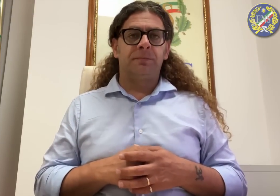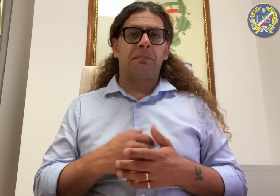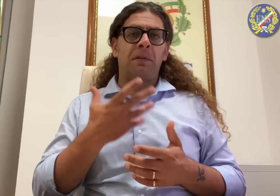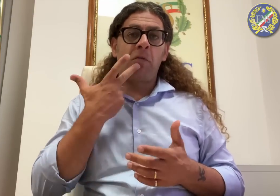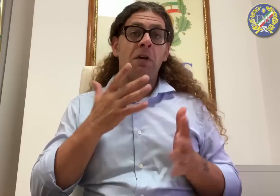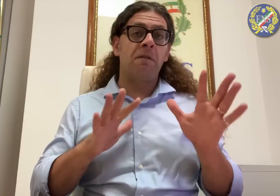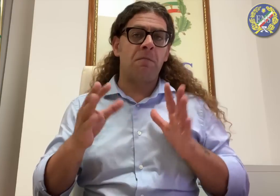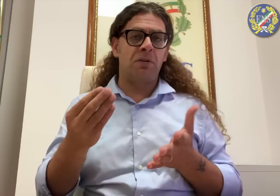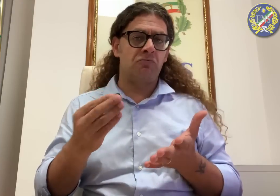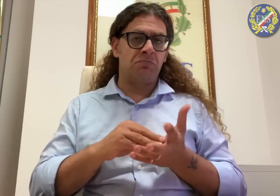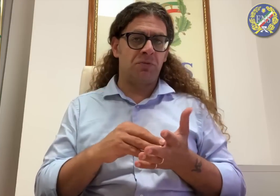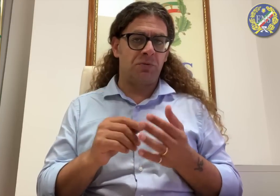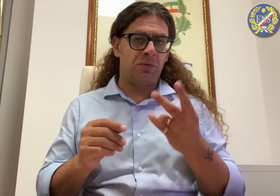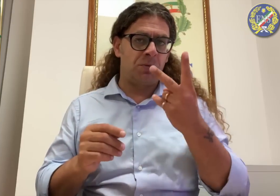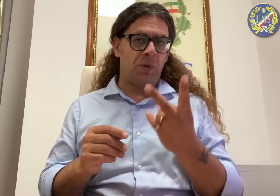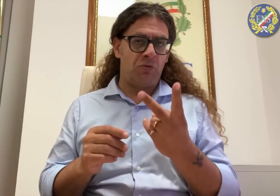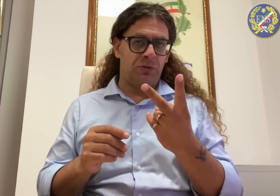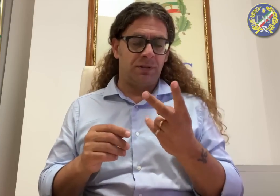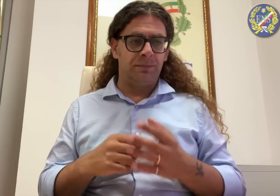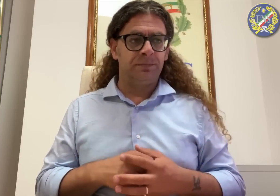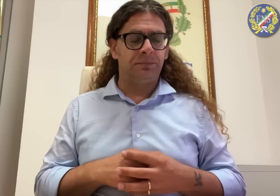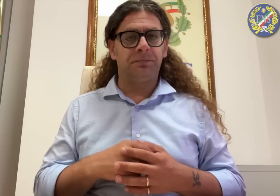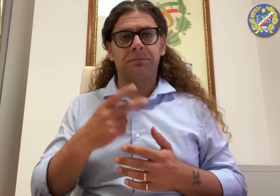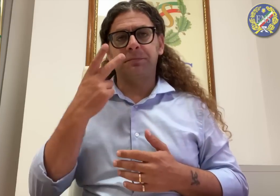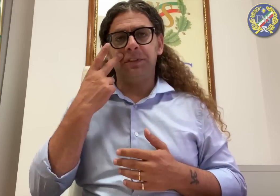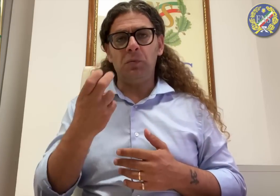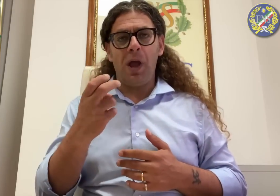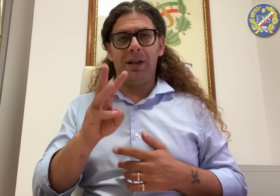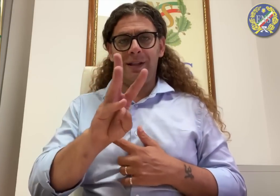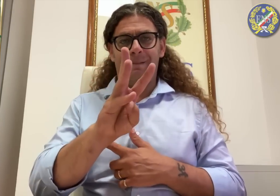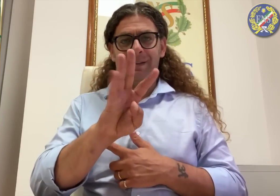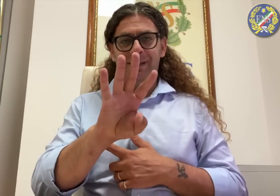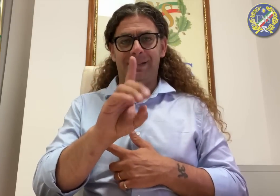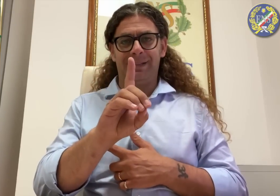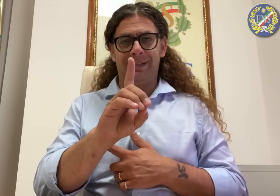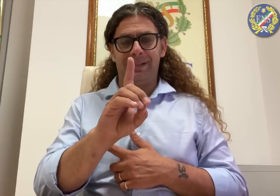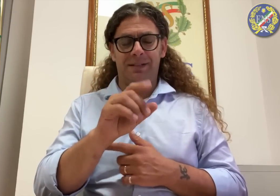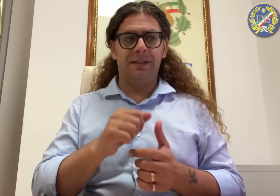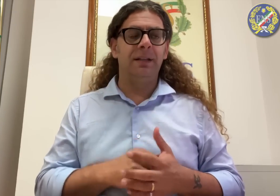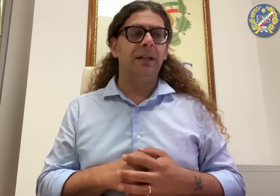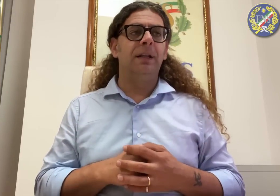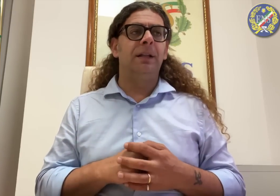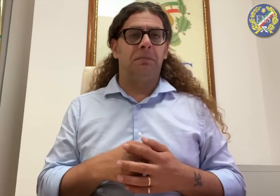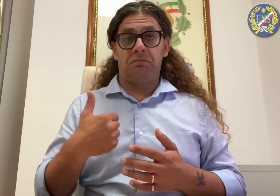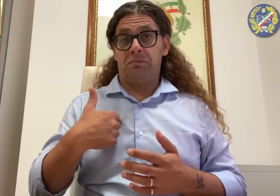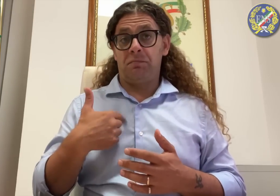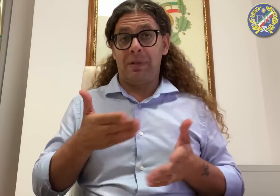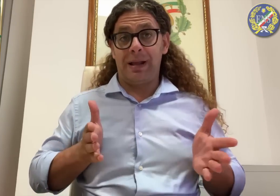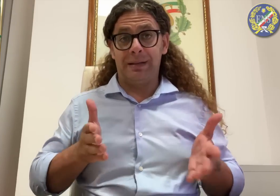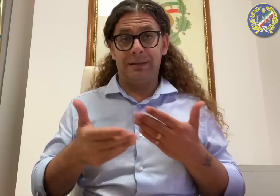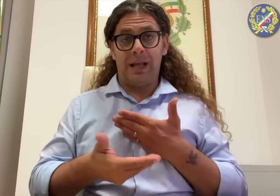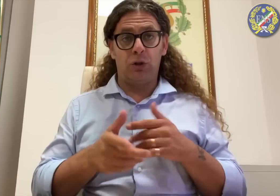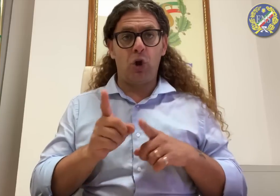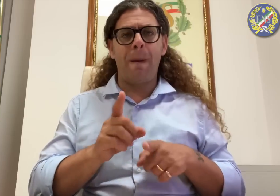Inoltre, volevo fornirvi informazioni in merito alla mia candidatura come membro della WFD (World Federation of the Deaf),